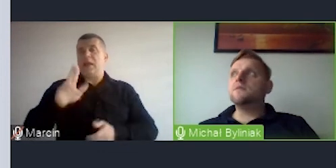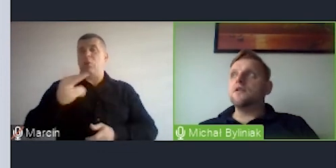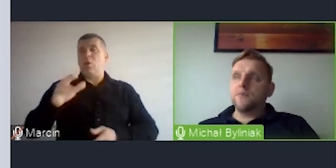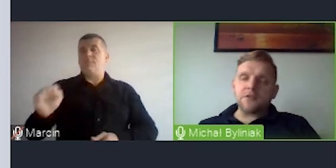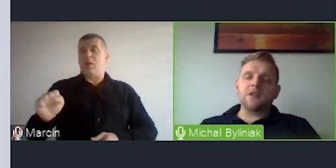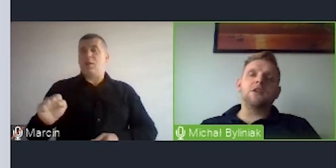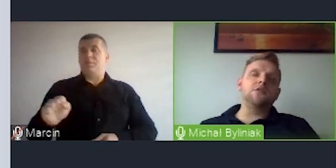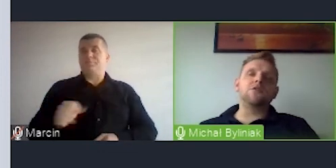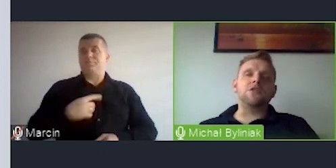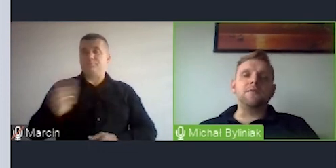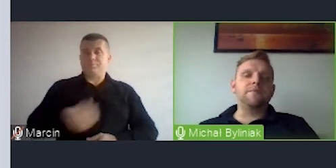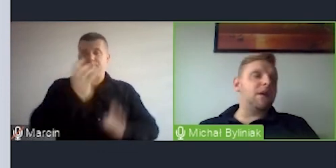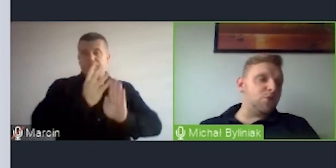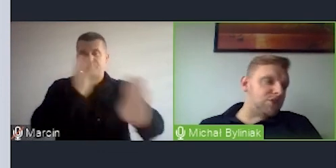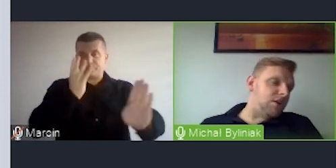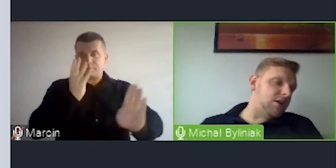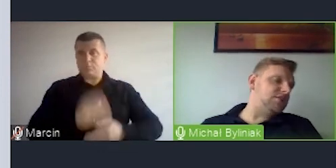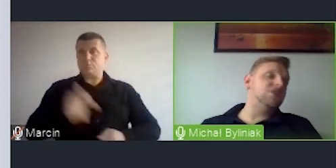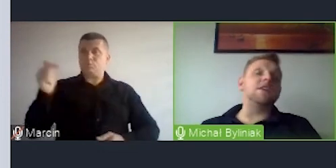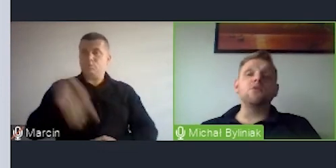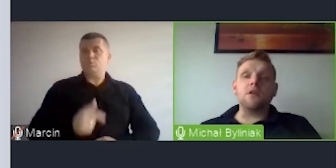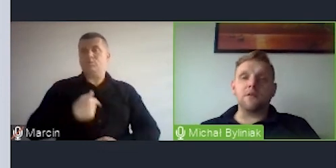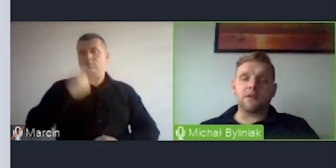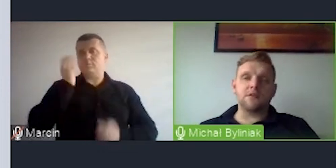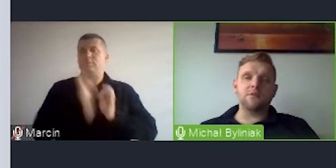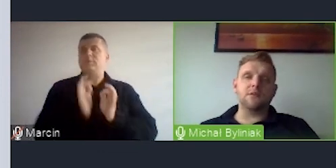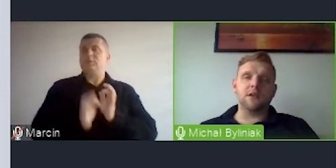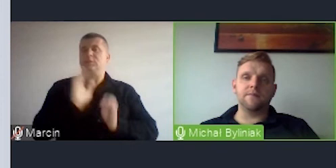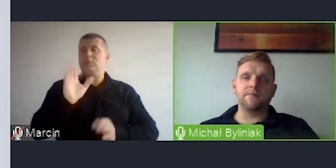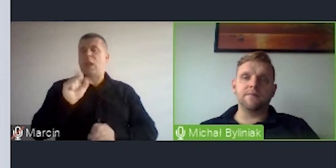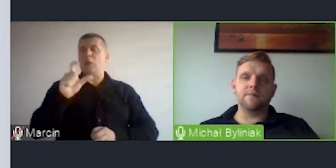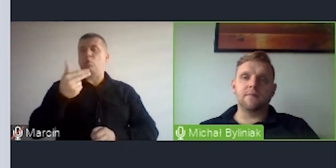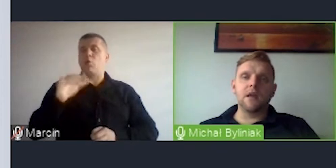W tym celu w pierwszej kolejności muszę określić szacunkową wartość zamówienia,